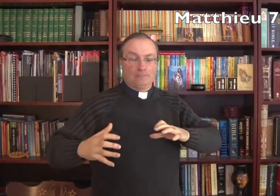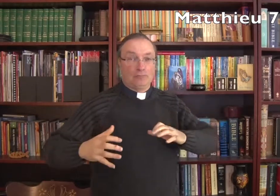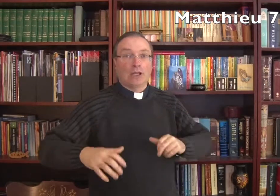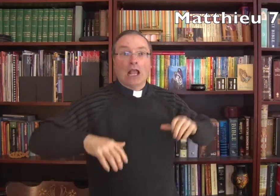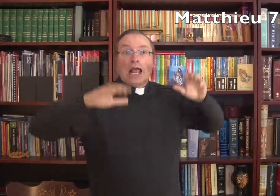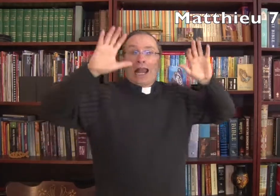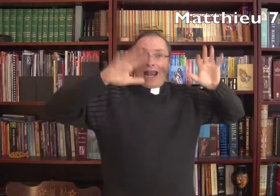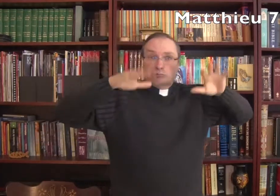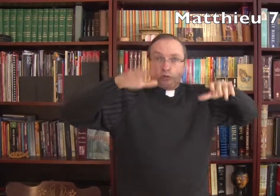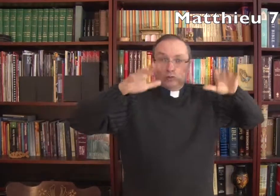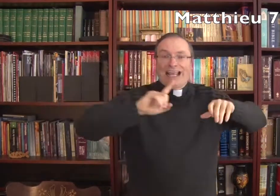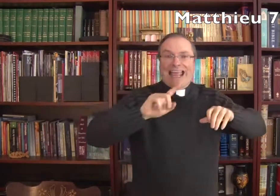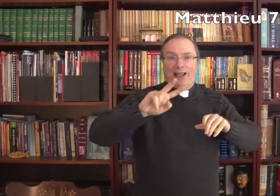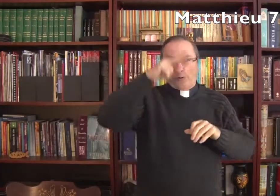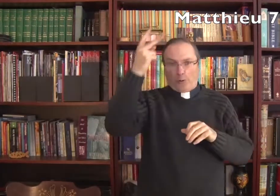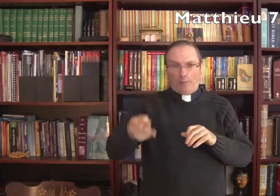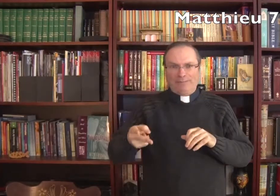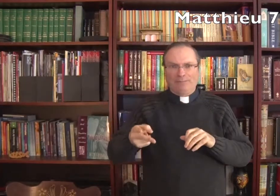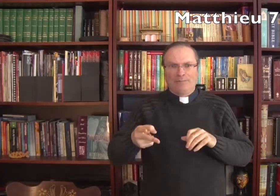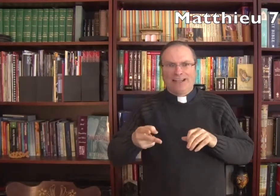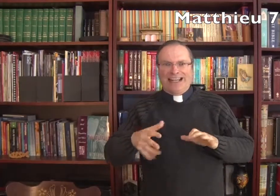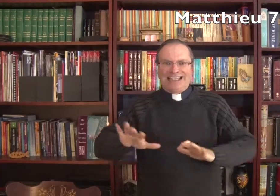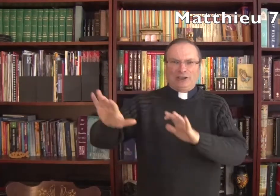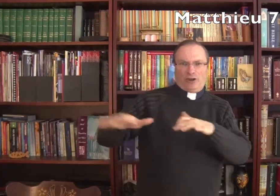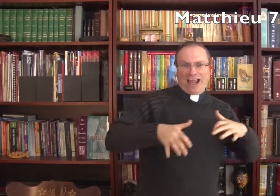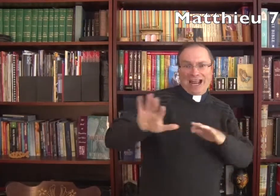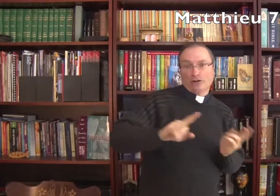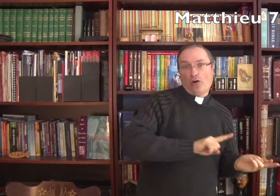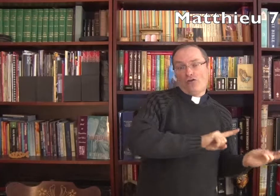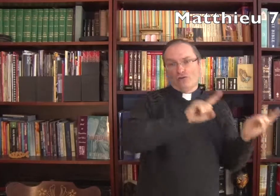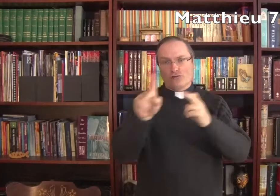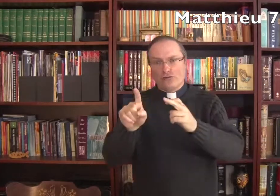La pluie est tombée, les torrents sont venus,